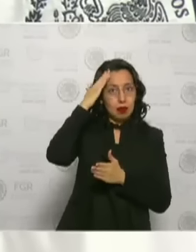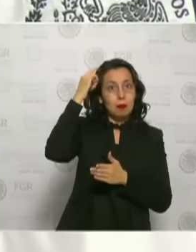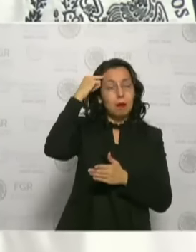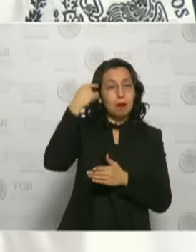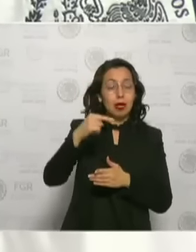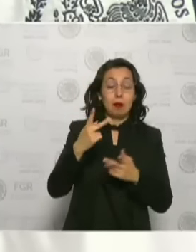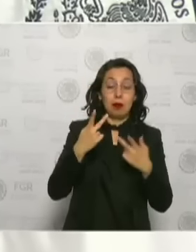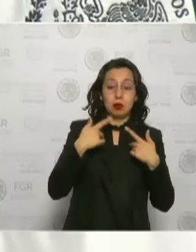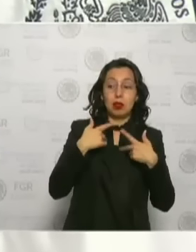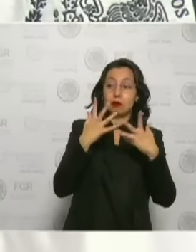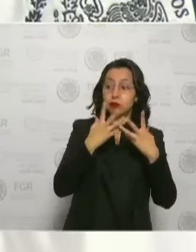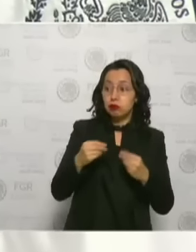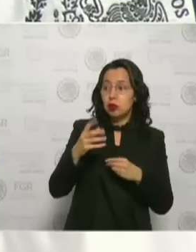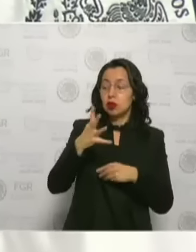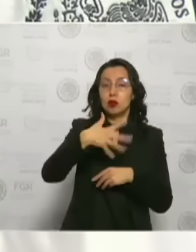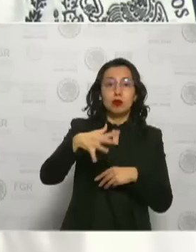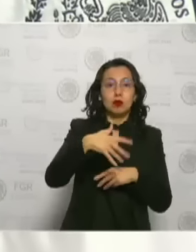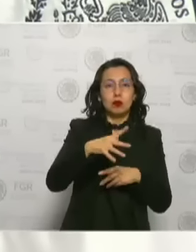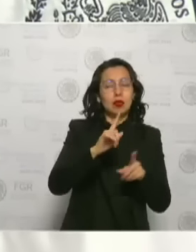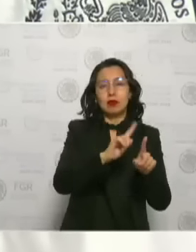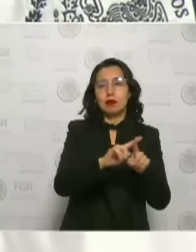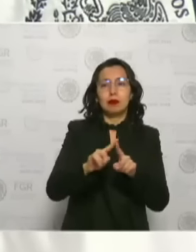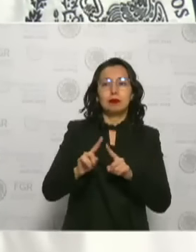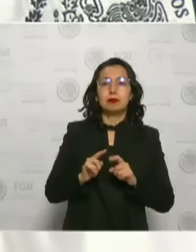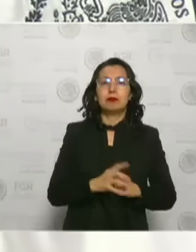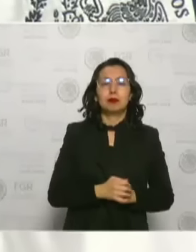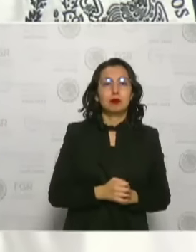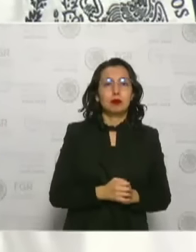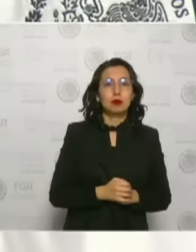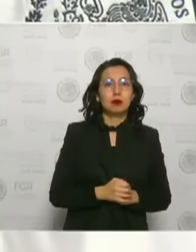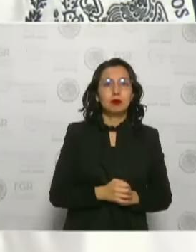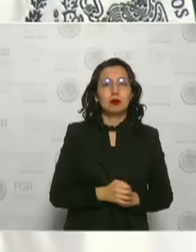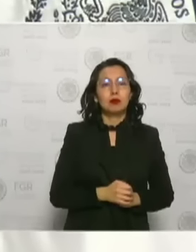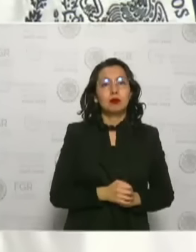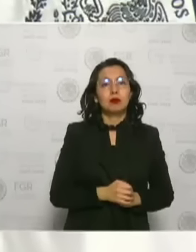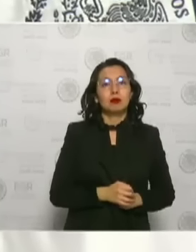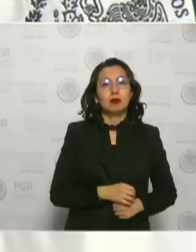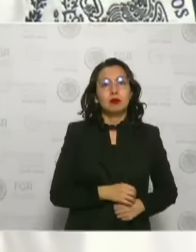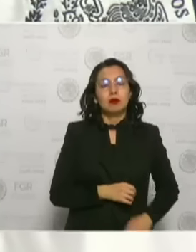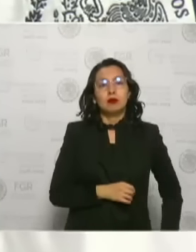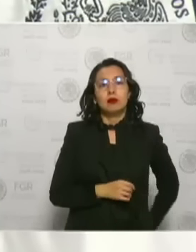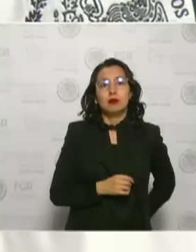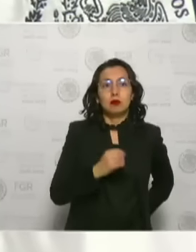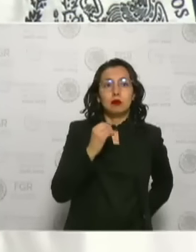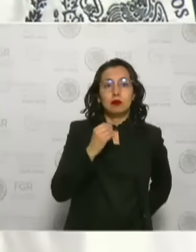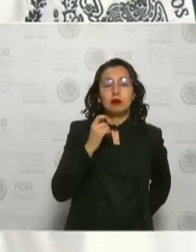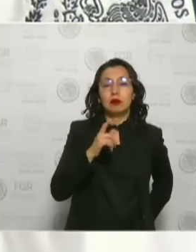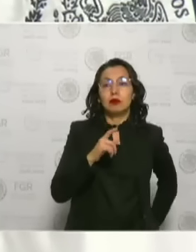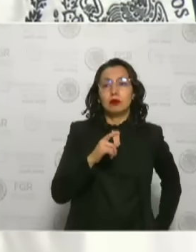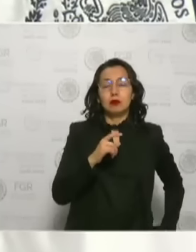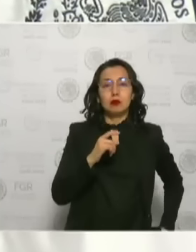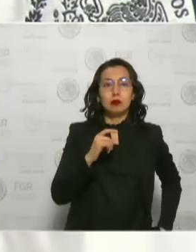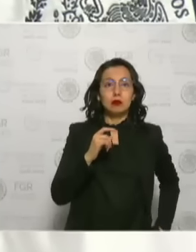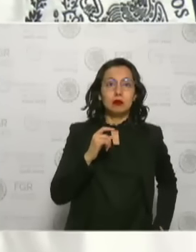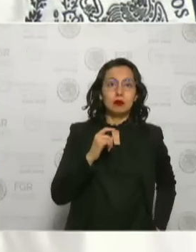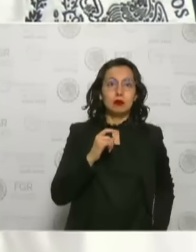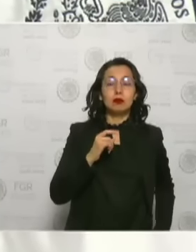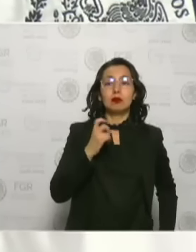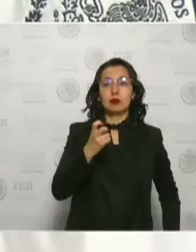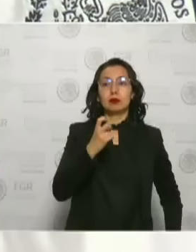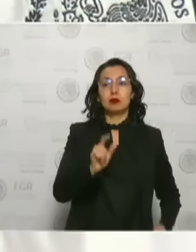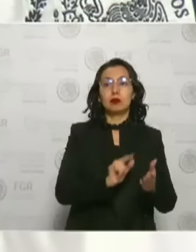desaparición y búsqueda, entre otros instrumentos. Estas leyes permiten algo que México nunca había